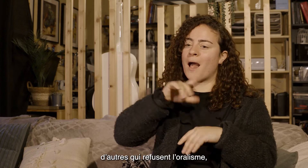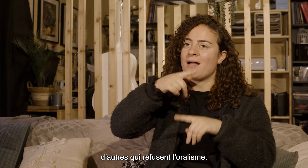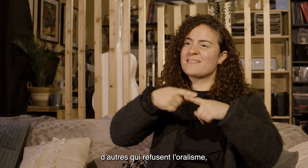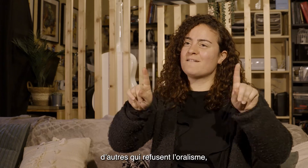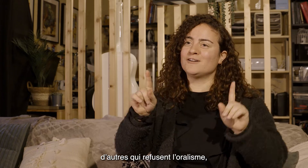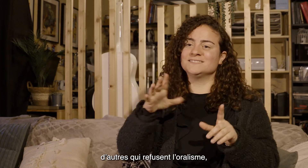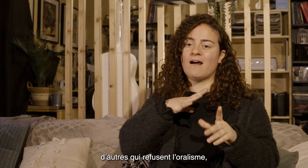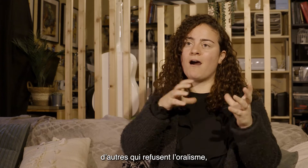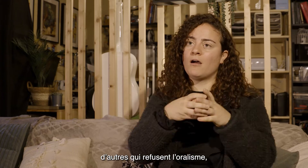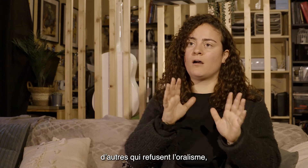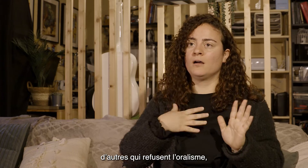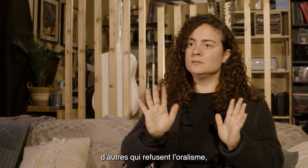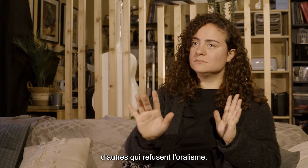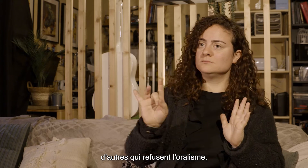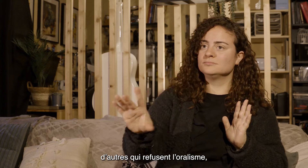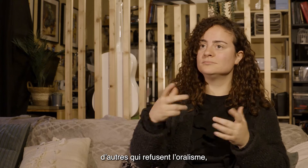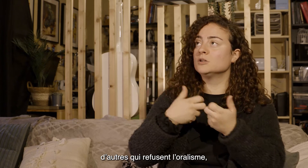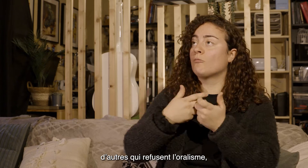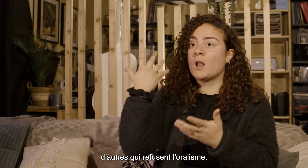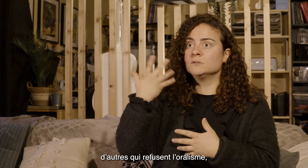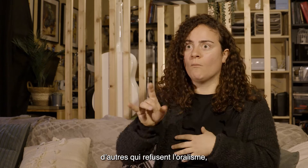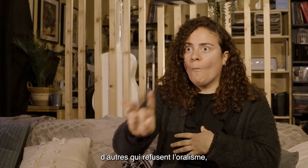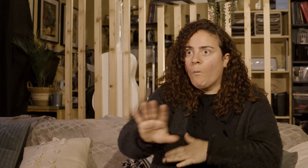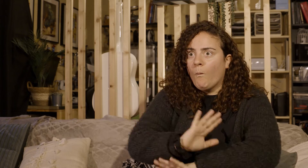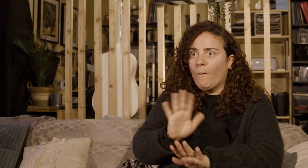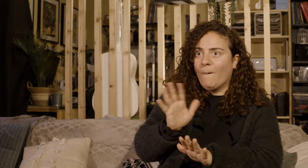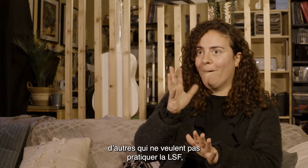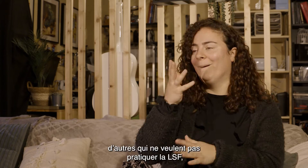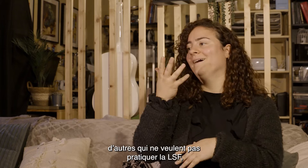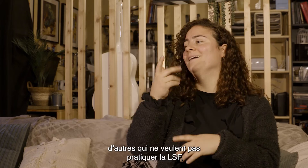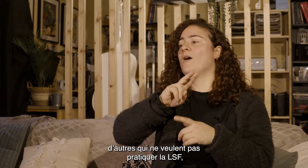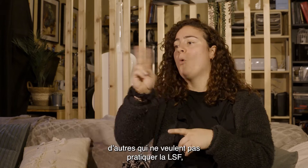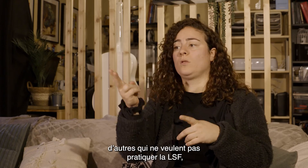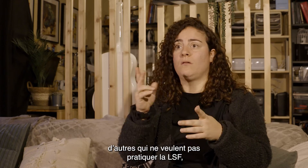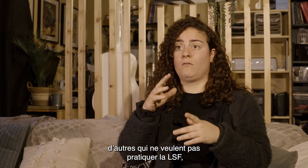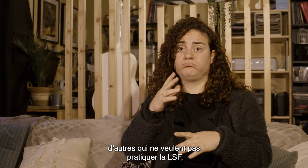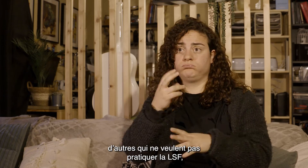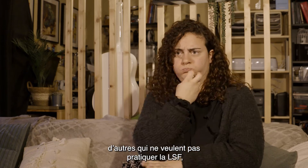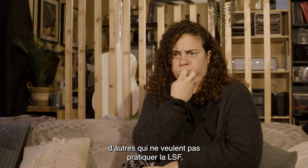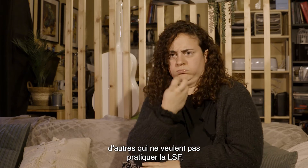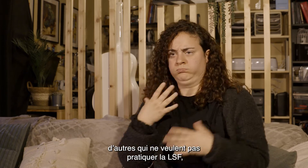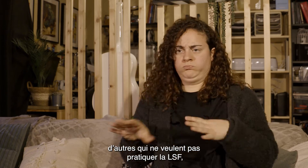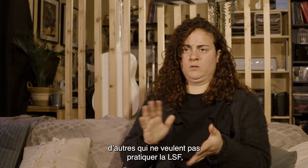d’autres qui refusent l’oralisme, d’autres qui ne veulent pas pratiquer la LSF,